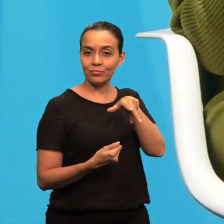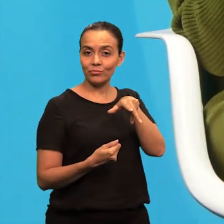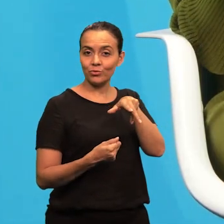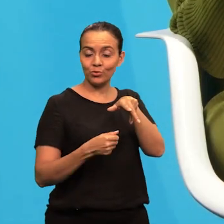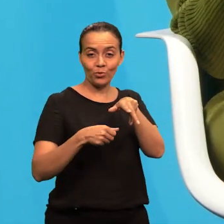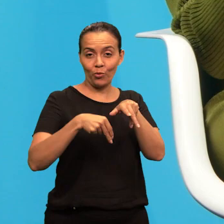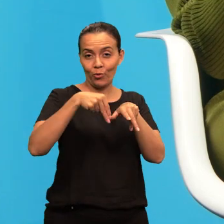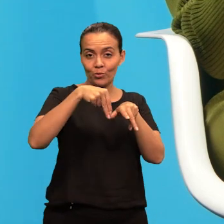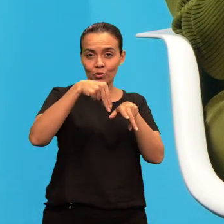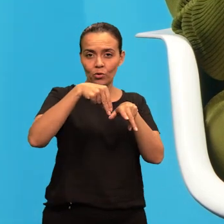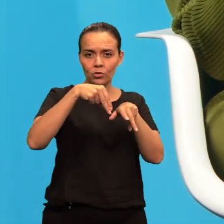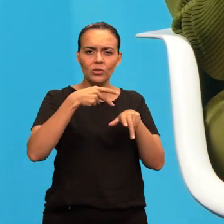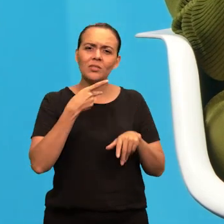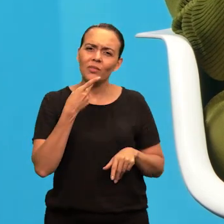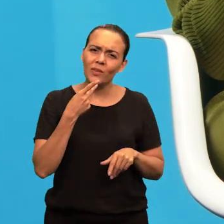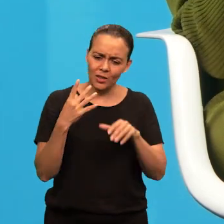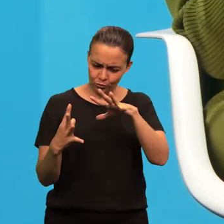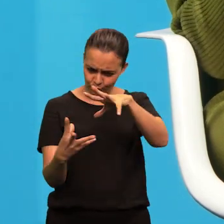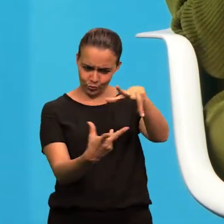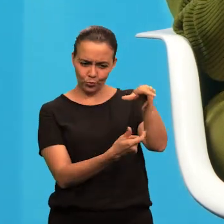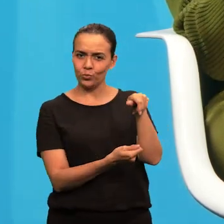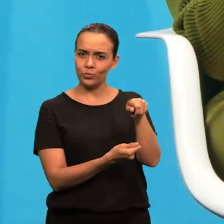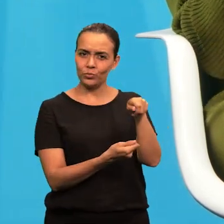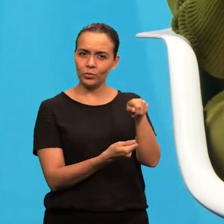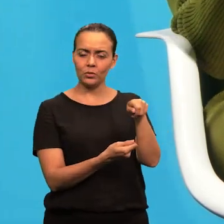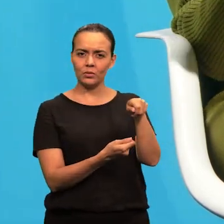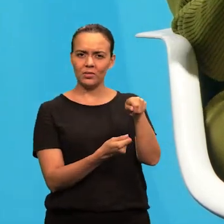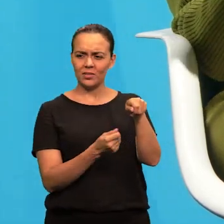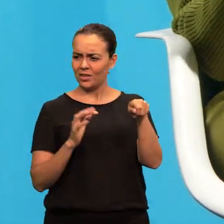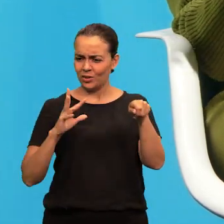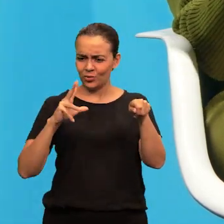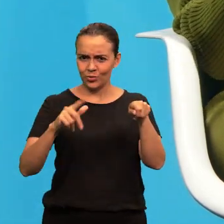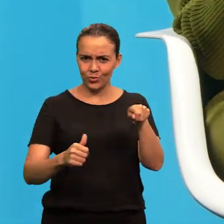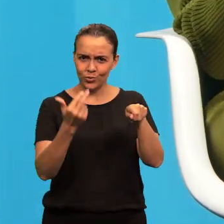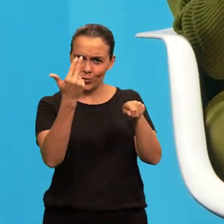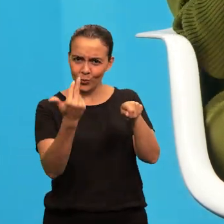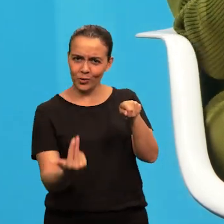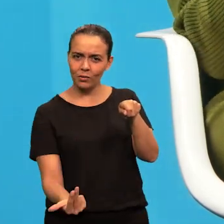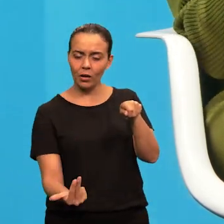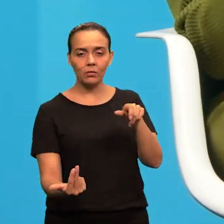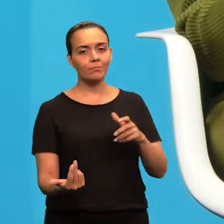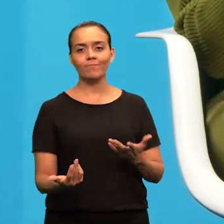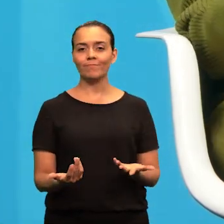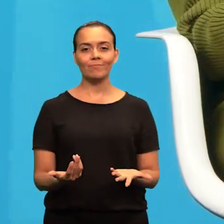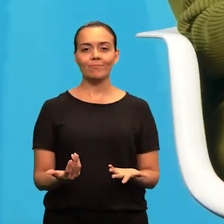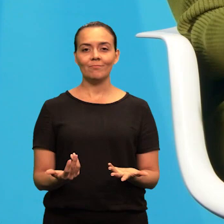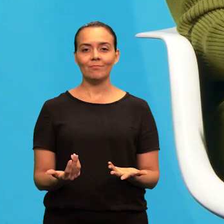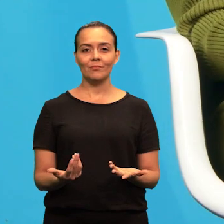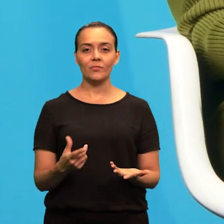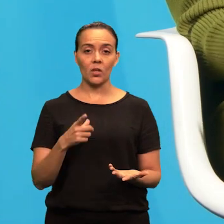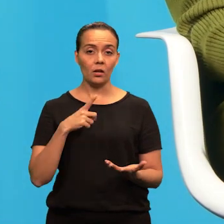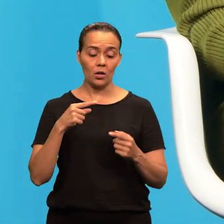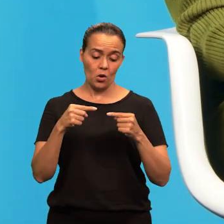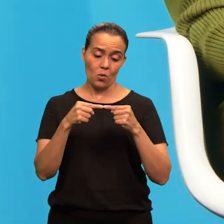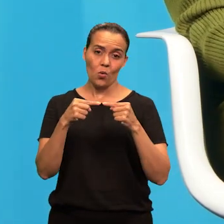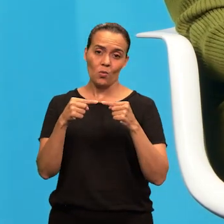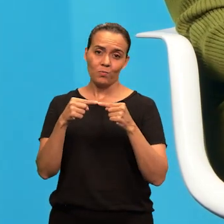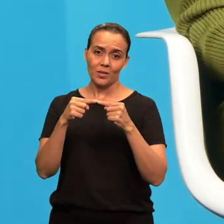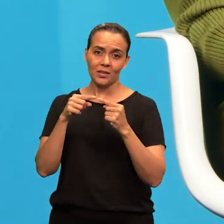está falando a verdade sobre o mundo, está falando a verdade sobre todos. Porque isso tem a ver, justamente, com o processo de colonização.